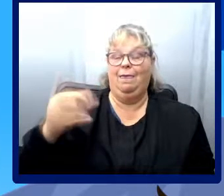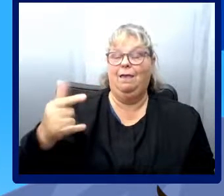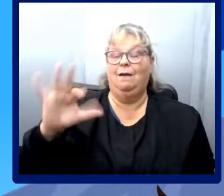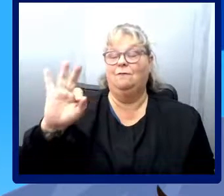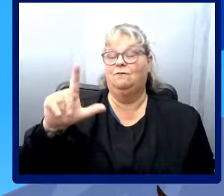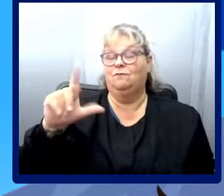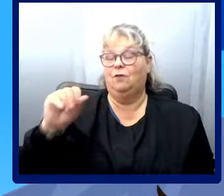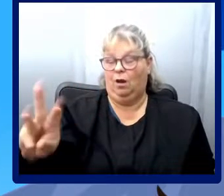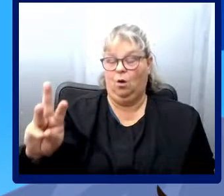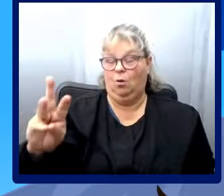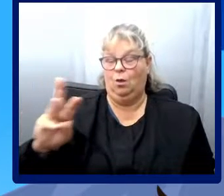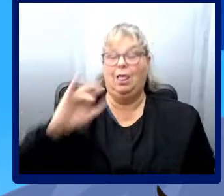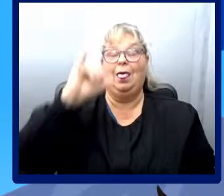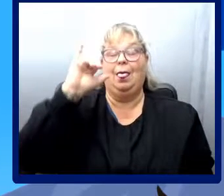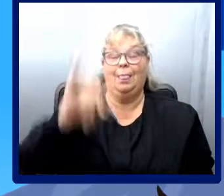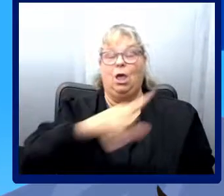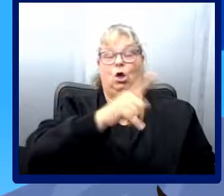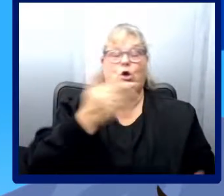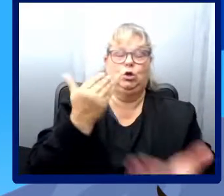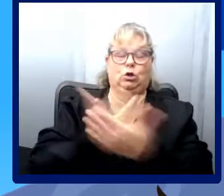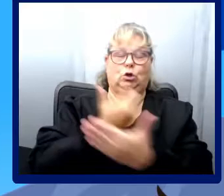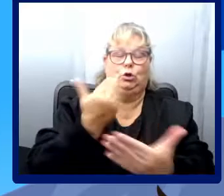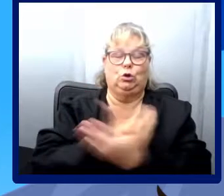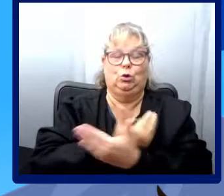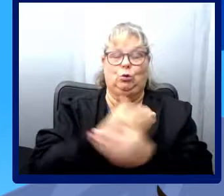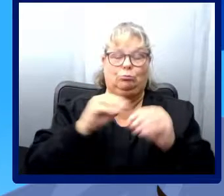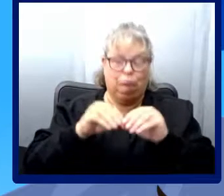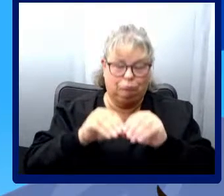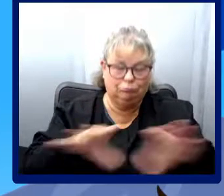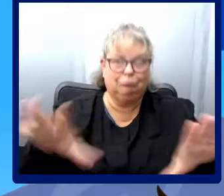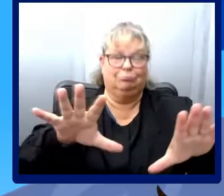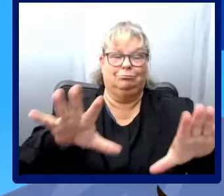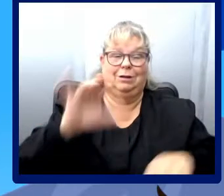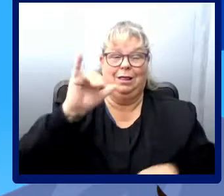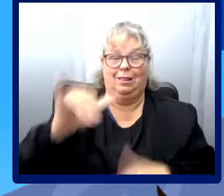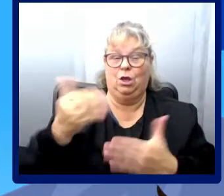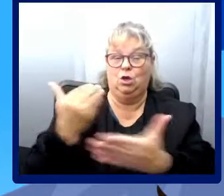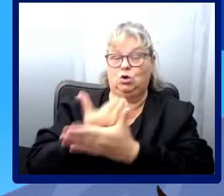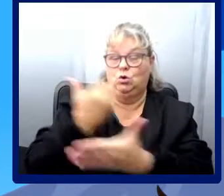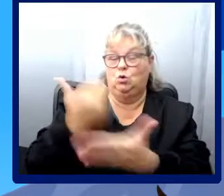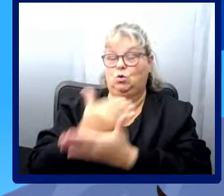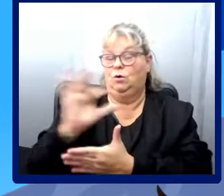se introdujo el nuevo Salesforce Flow Builder. Los nuevos flujos fueron recibidos con cierto escepticismo,